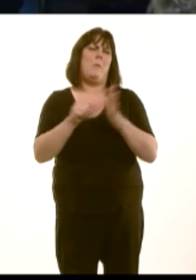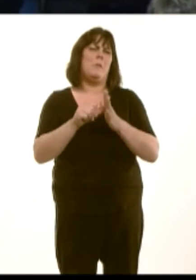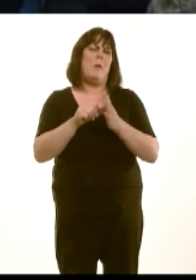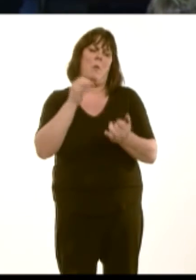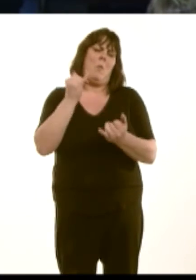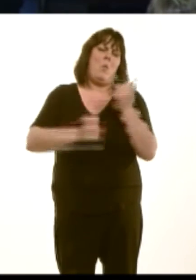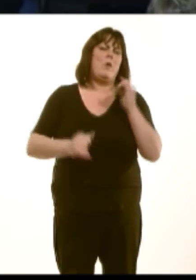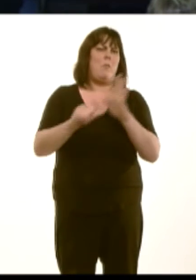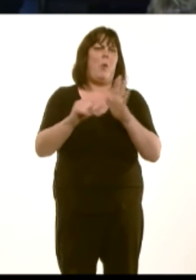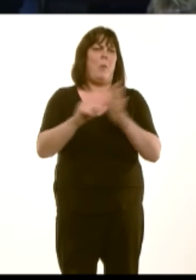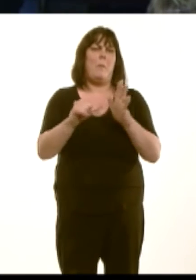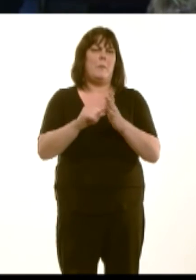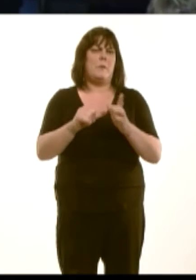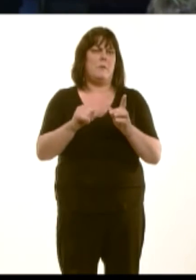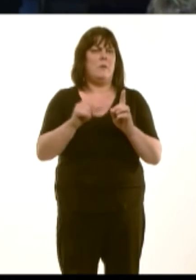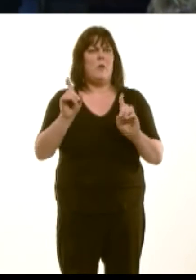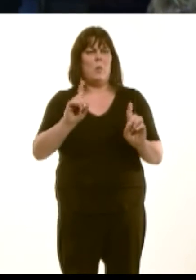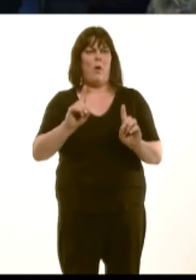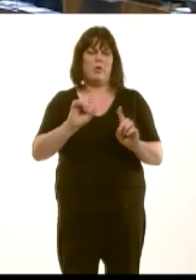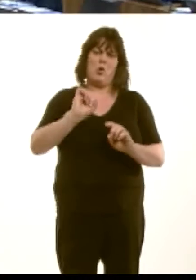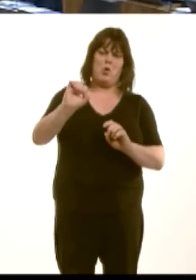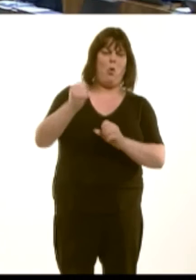Carwyn Jones: Wel, dyna beth rydym yn ei wneud, wrth gwrs.